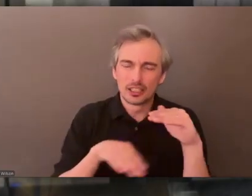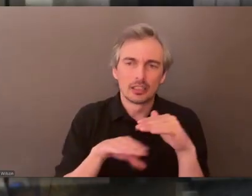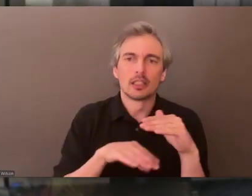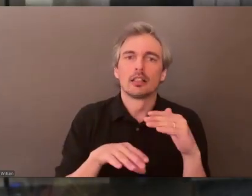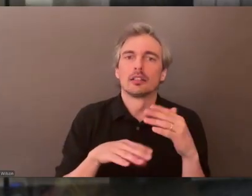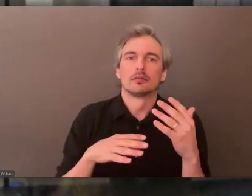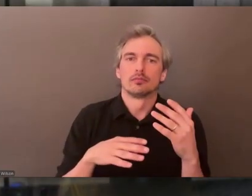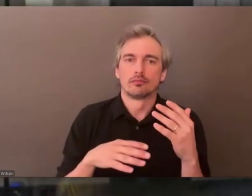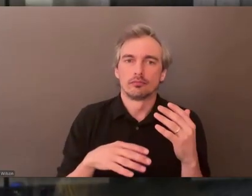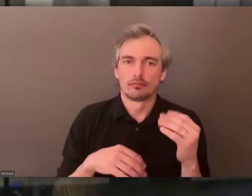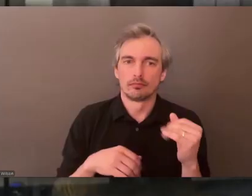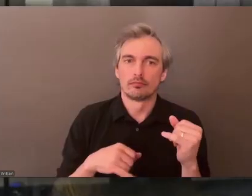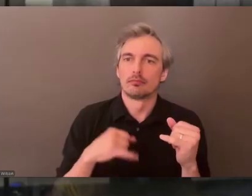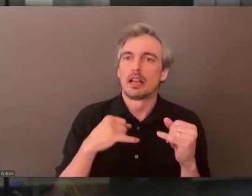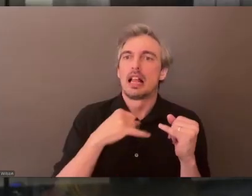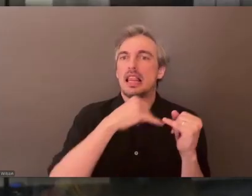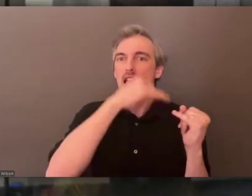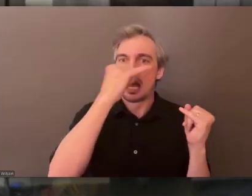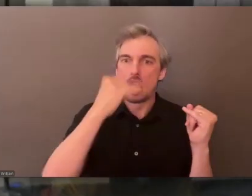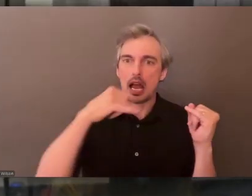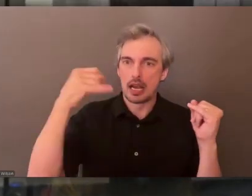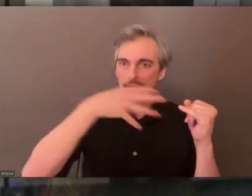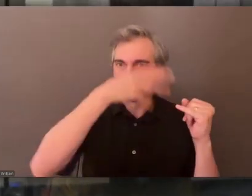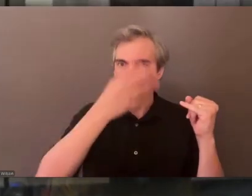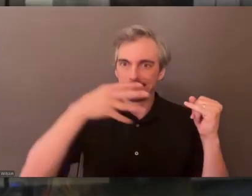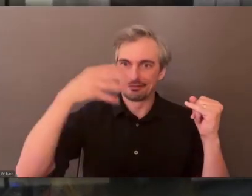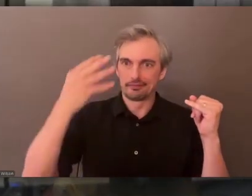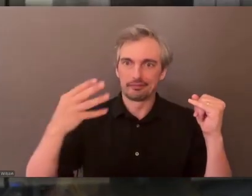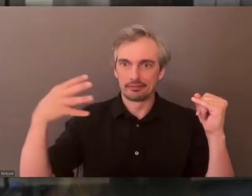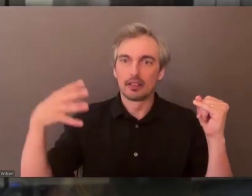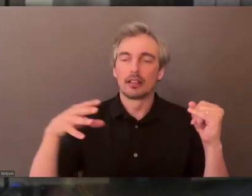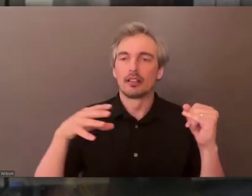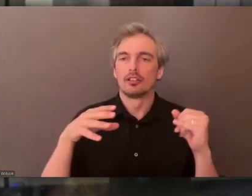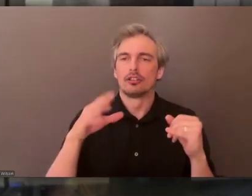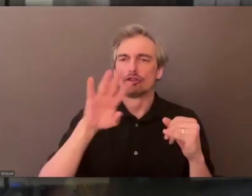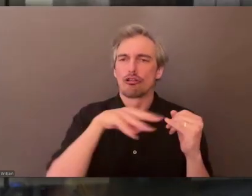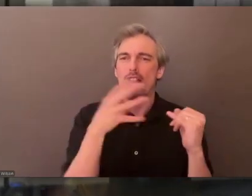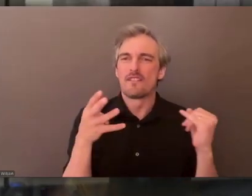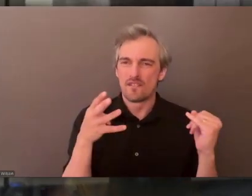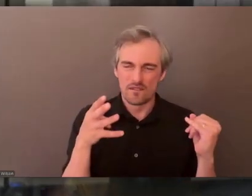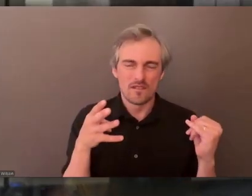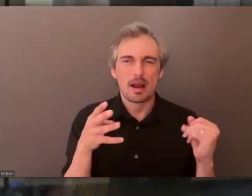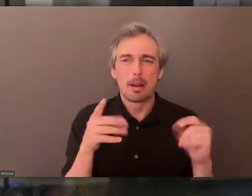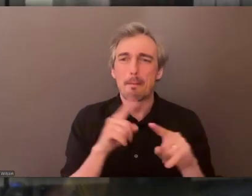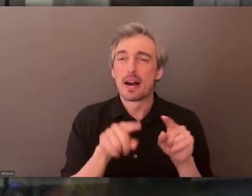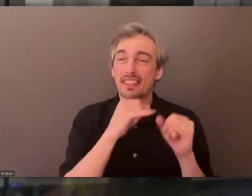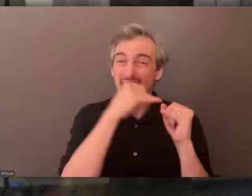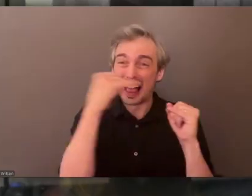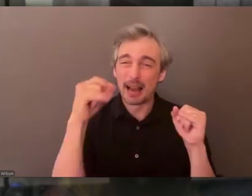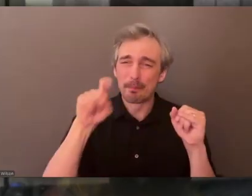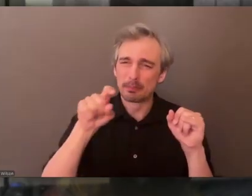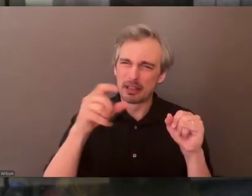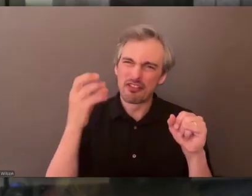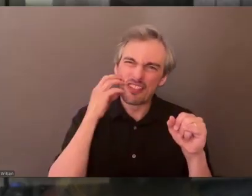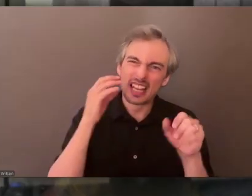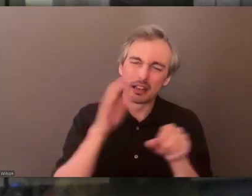実は、私は円グラフがあまり好きではありません。 なぜなら、情報が詰め込みすぎていると思うからです。